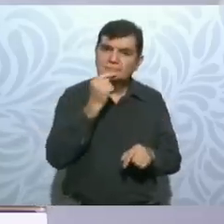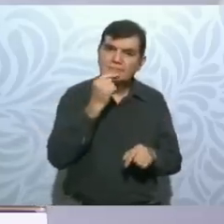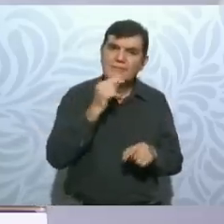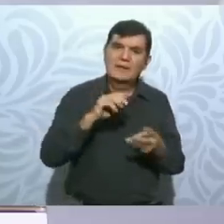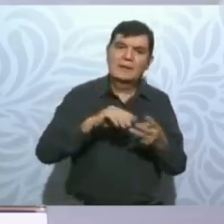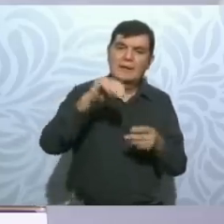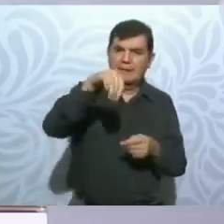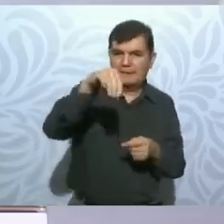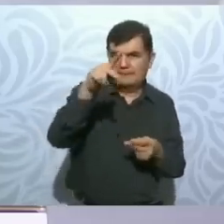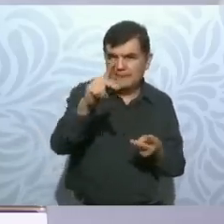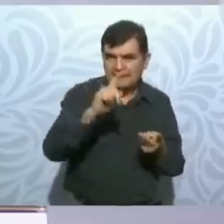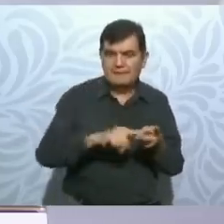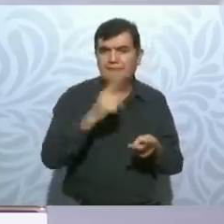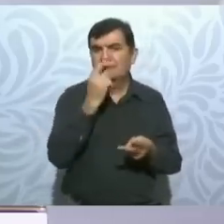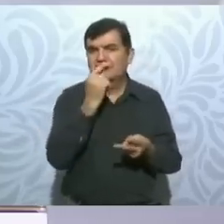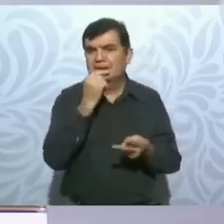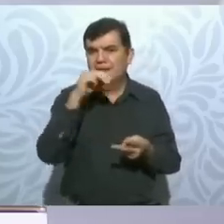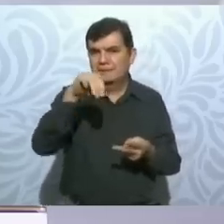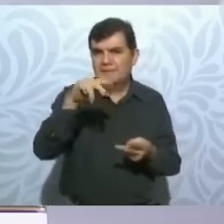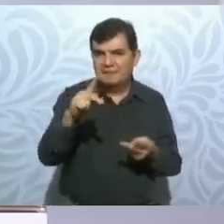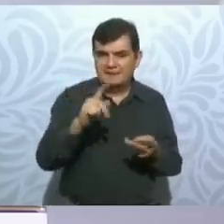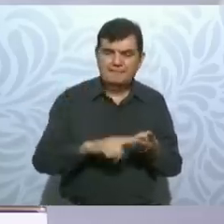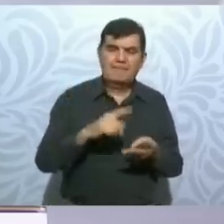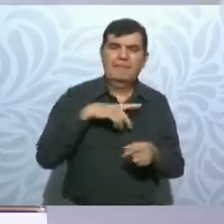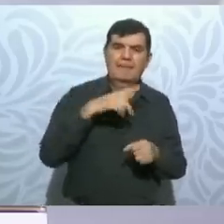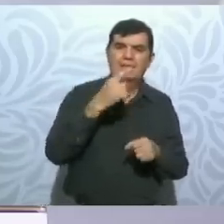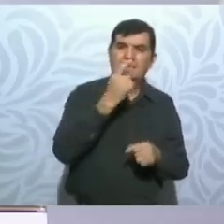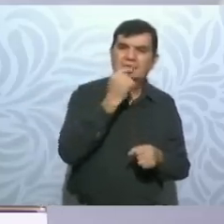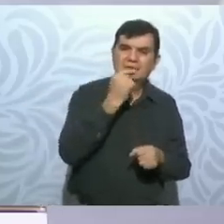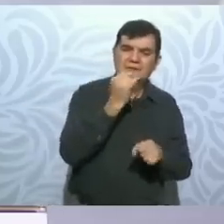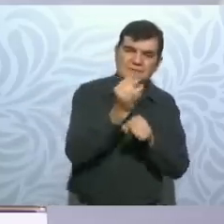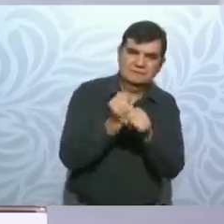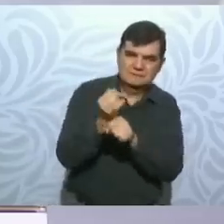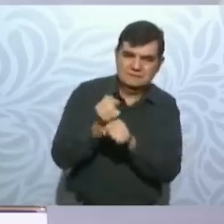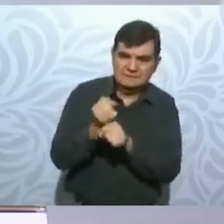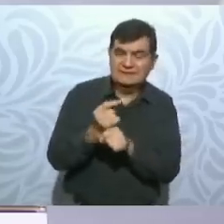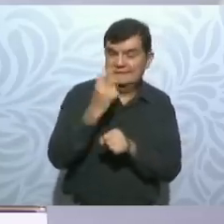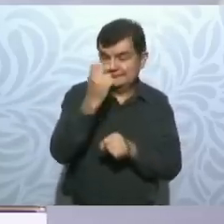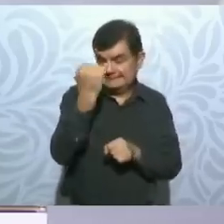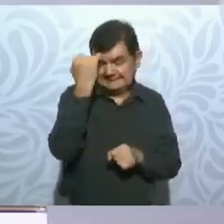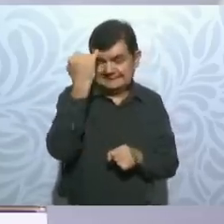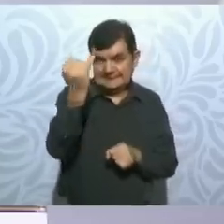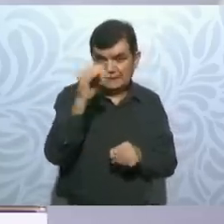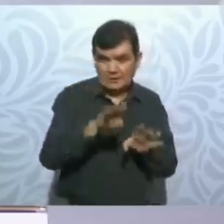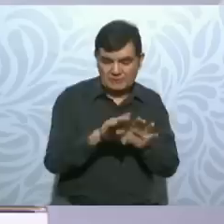y las policías de investigación la idea de fortalecer la inteligencia Y la investigación